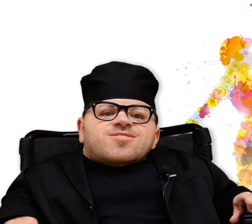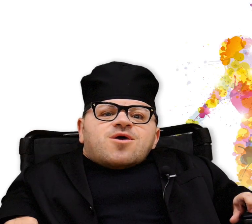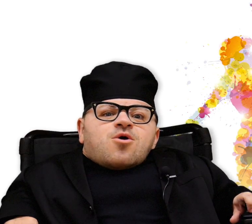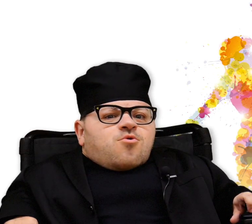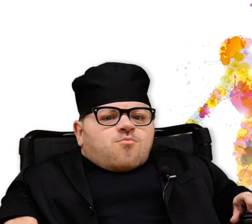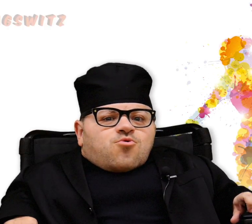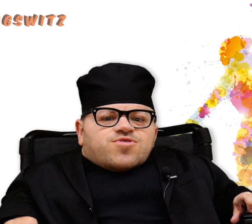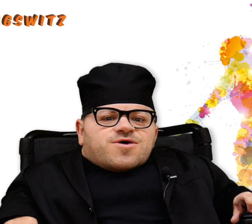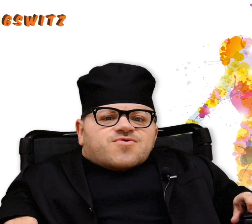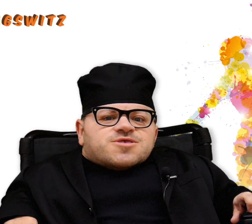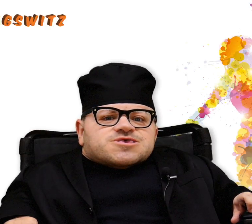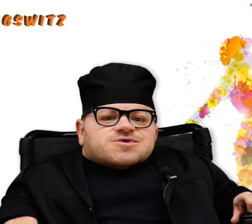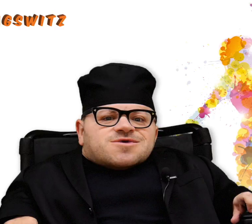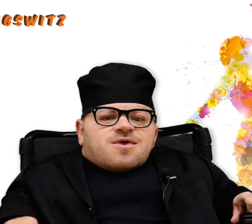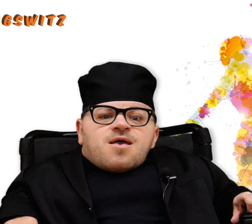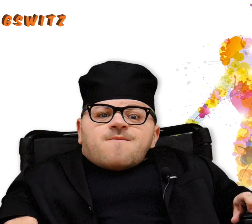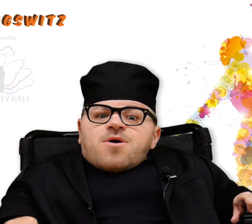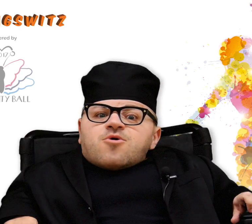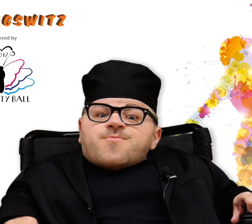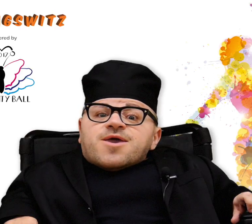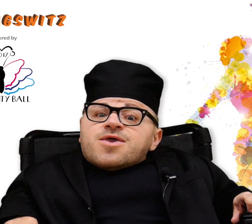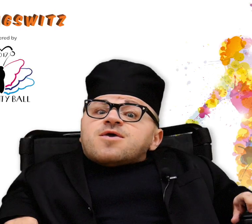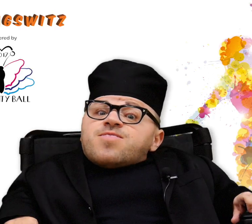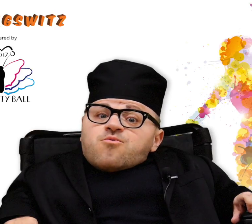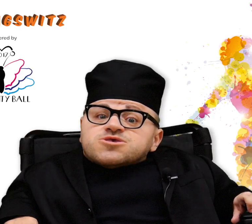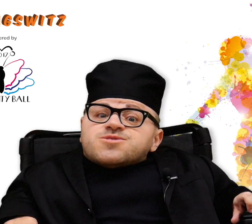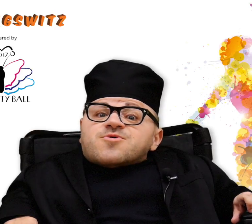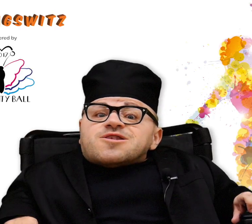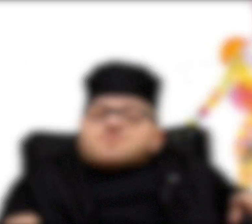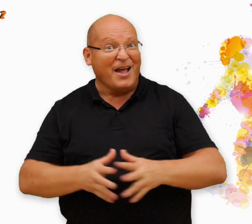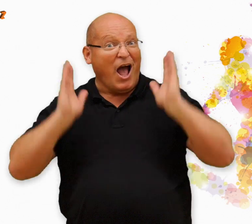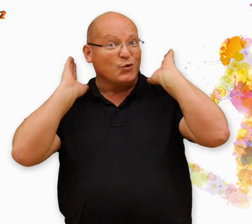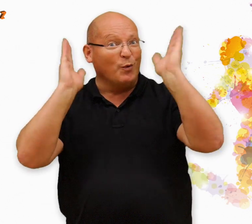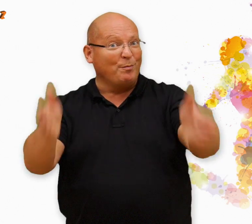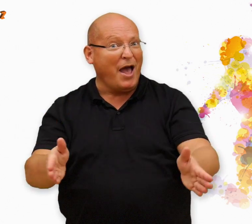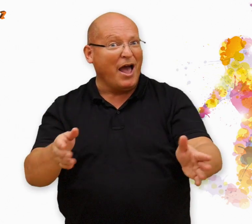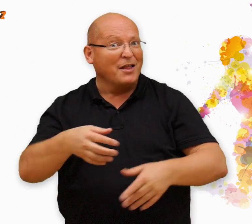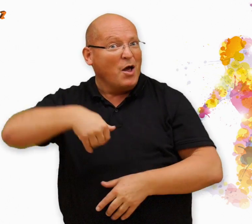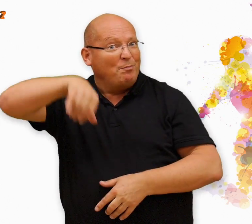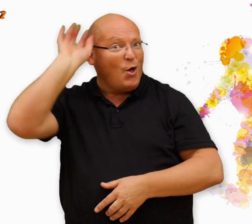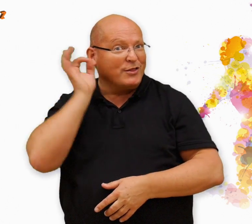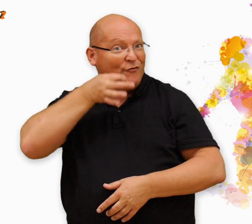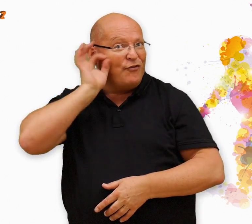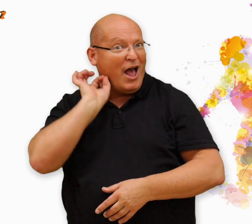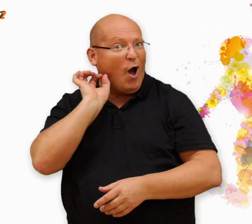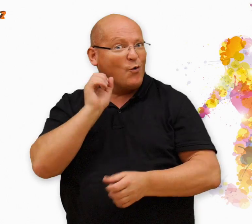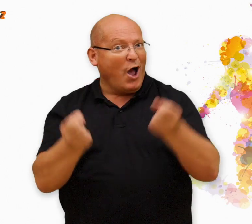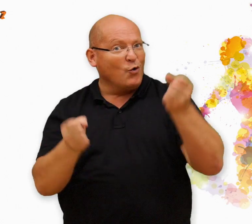Zeit für den MontagsWitz powered by Diversity Ball! Eine Blondine fährt auf der Autobahn.